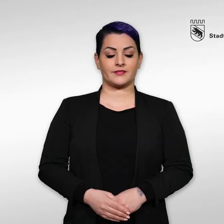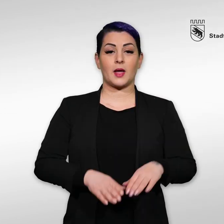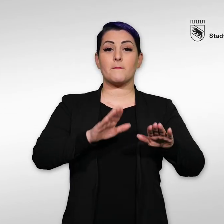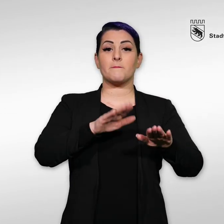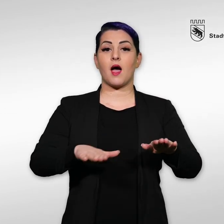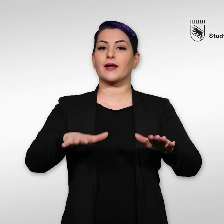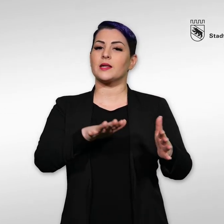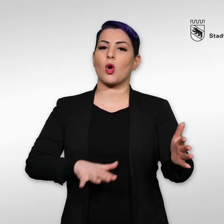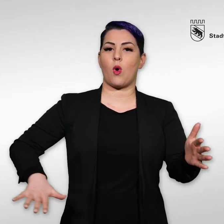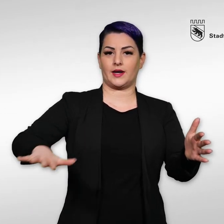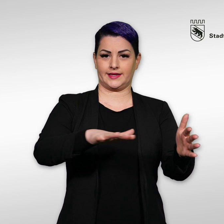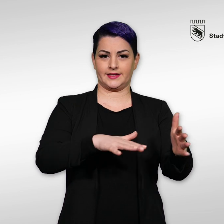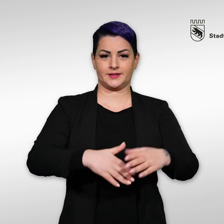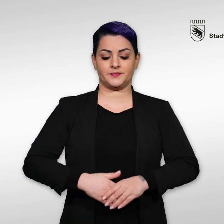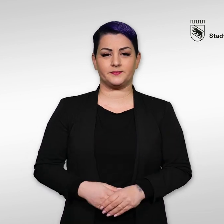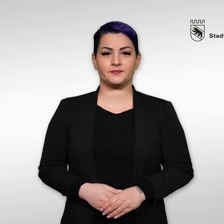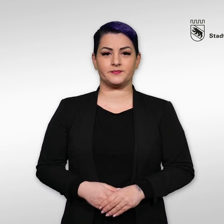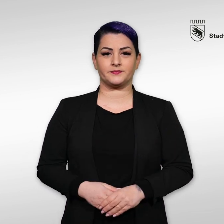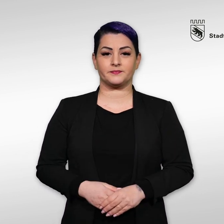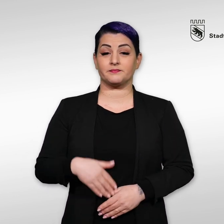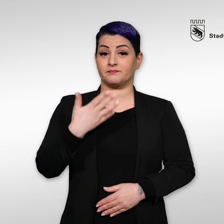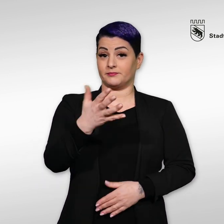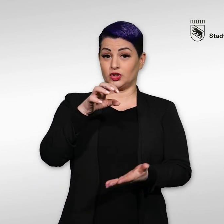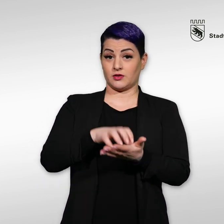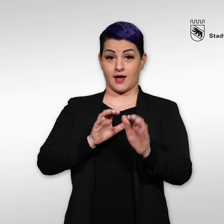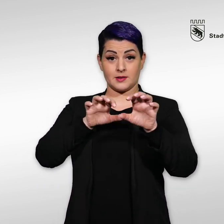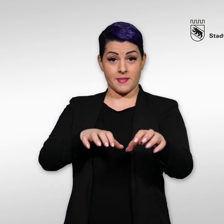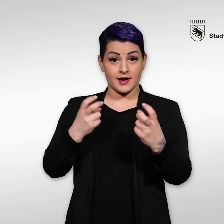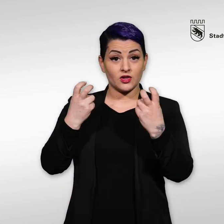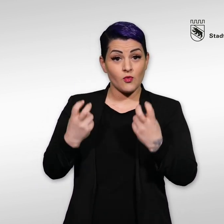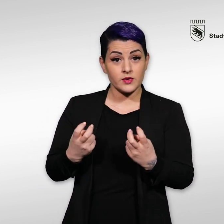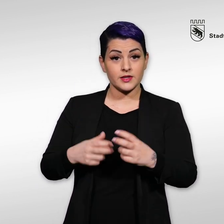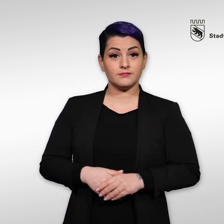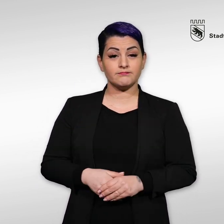Parkieren im Quartier Wohnen Sie in der Stadt Bern?